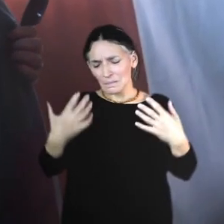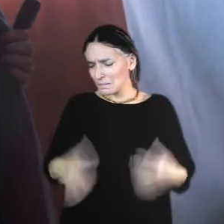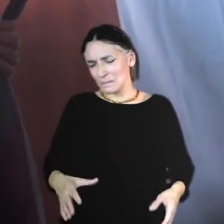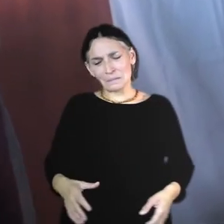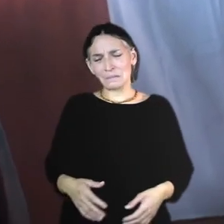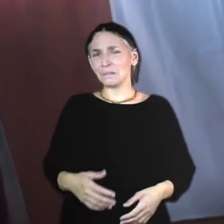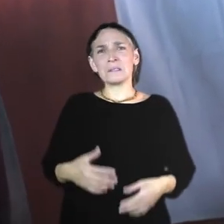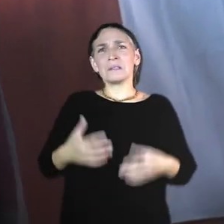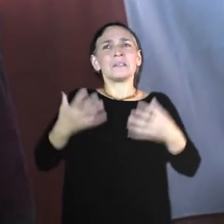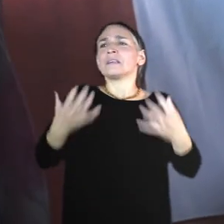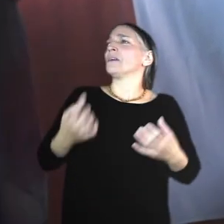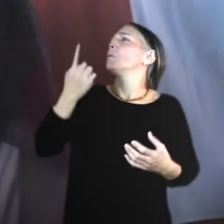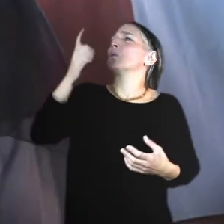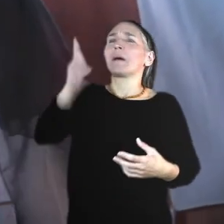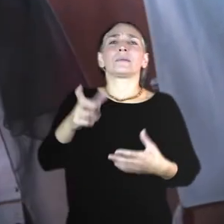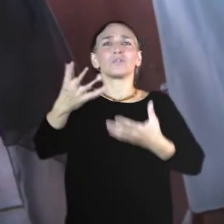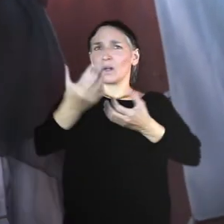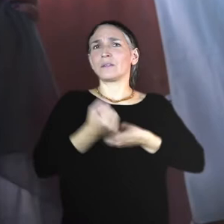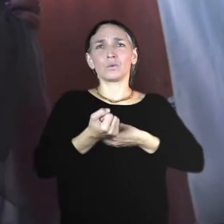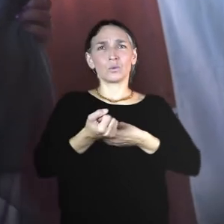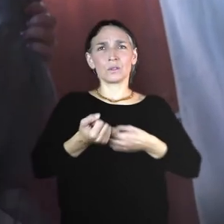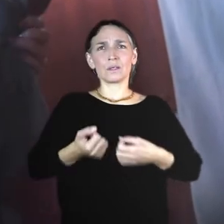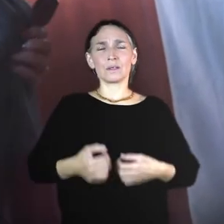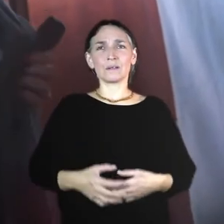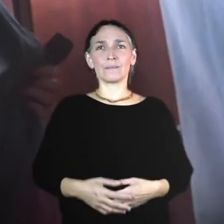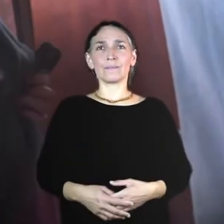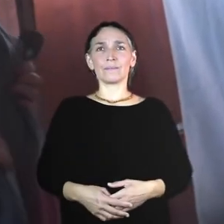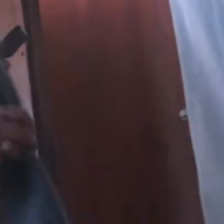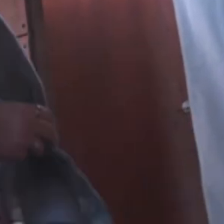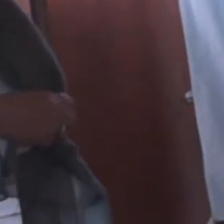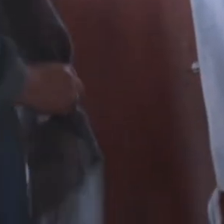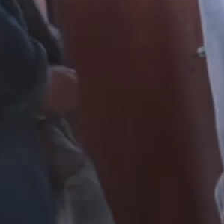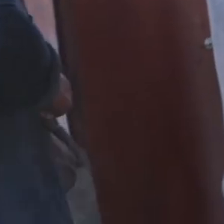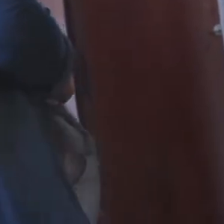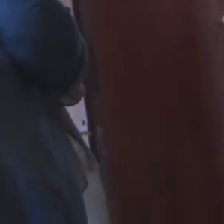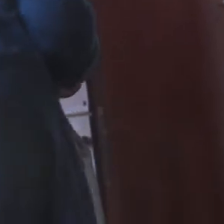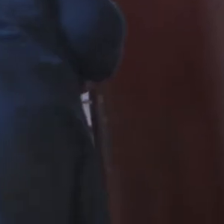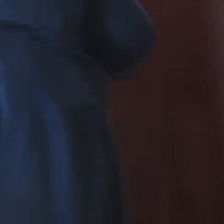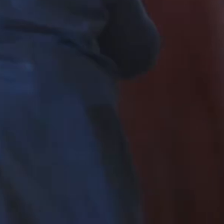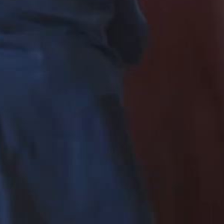solamente quería... que alguien me diera una ayuda. Suena banda sonora Serie Amanecer -